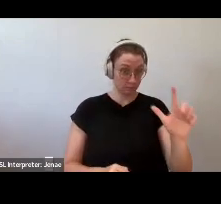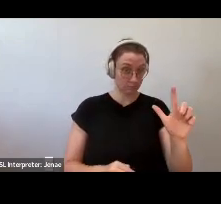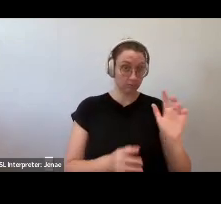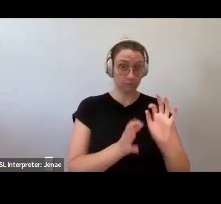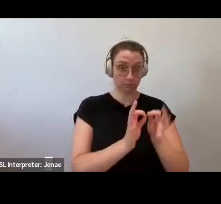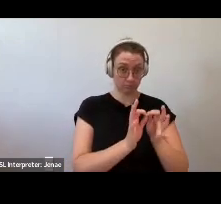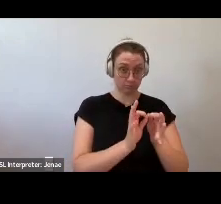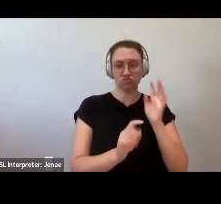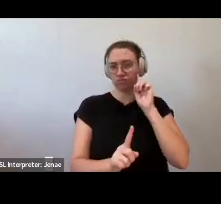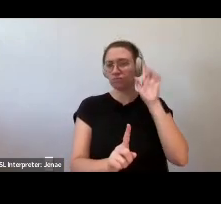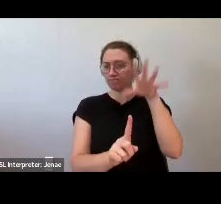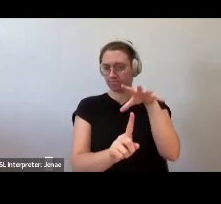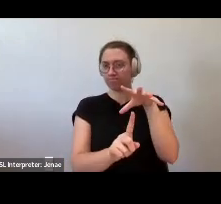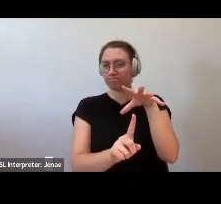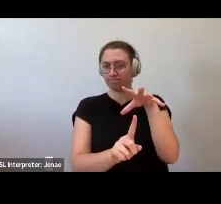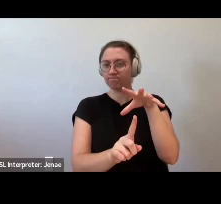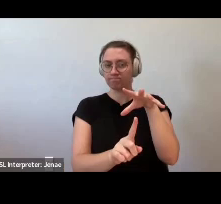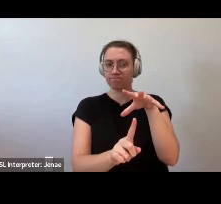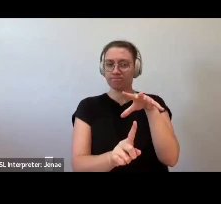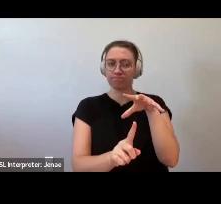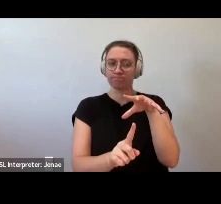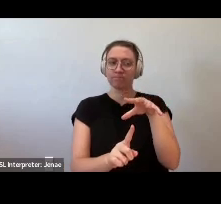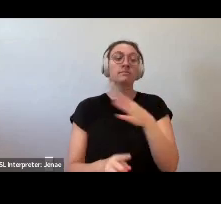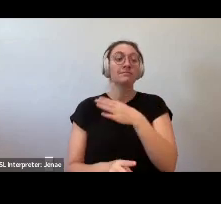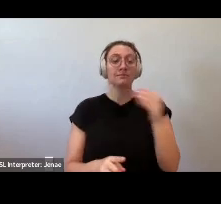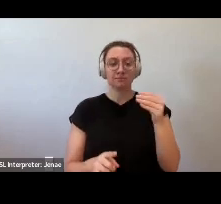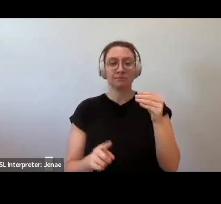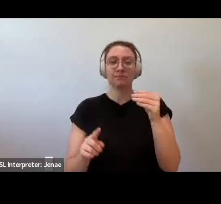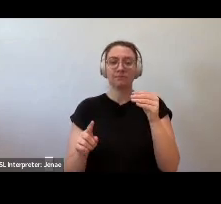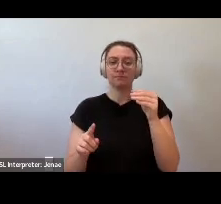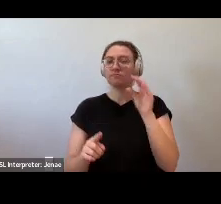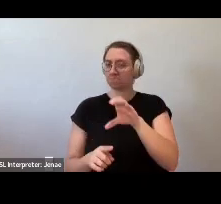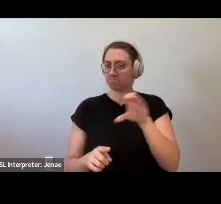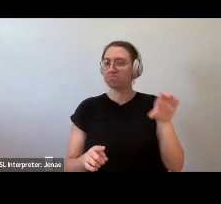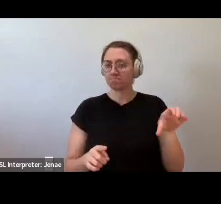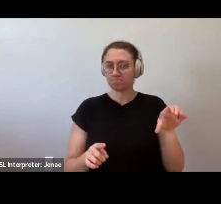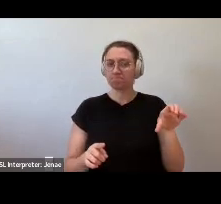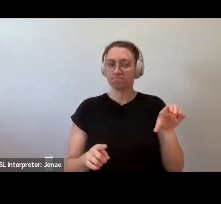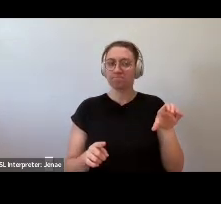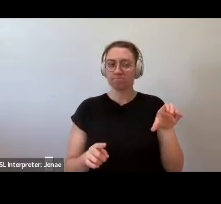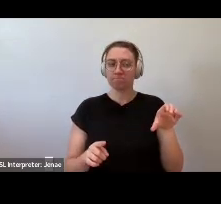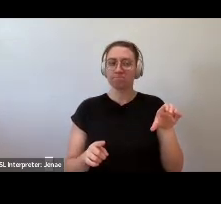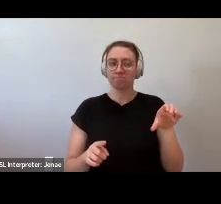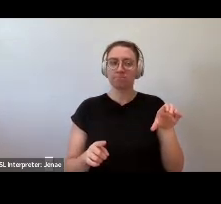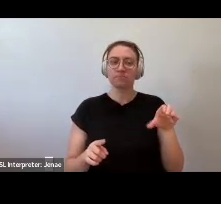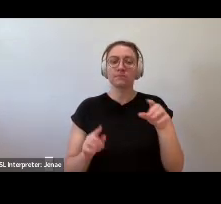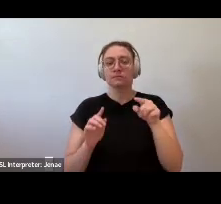Se destacará el lenguaje de señas americano y se puede acceder a los subtítulos traducidos buscando el